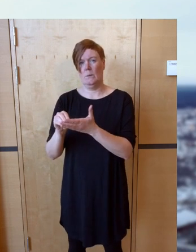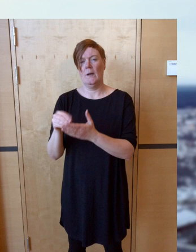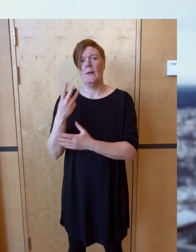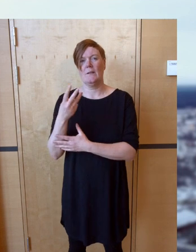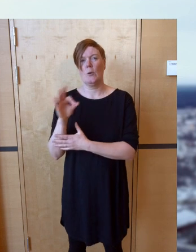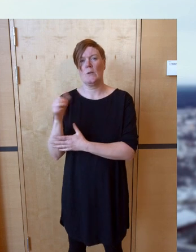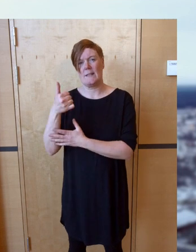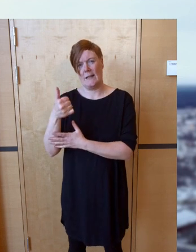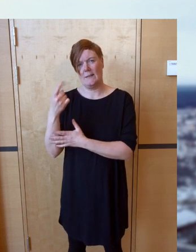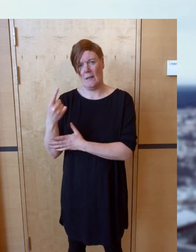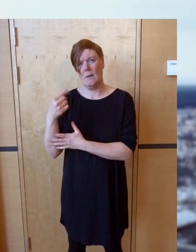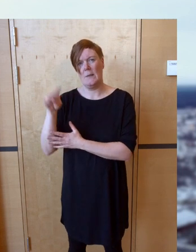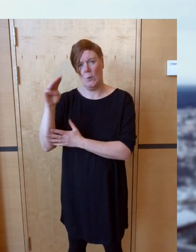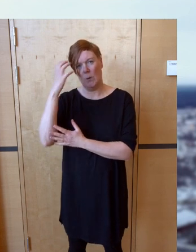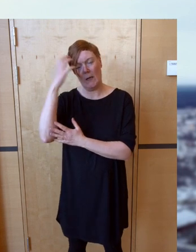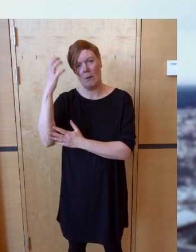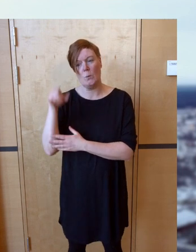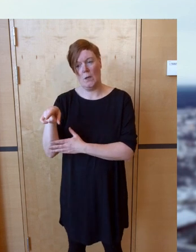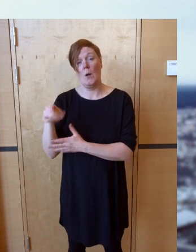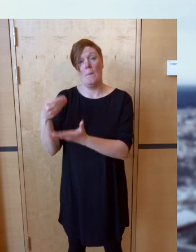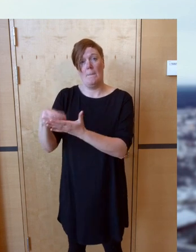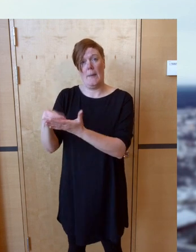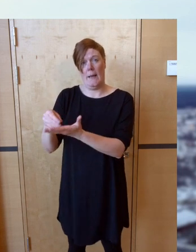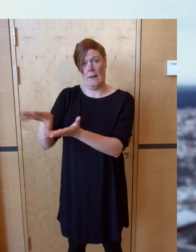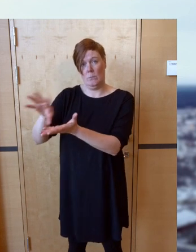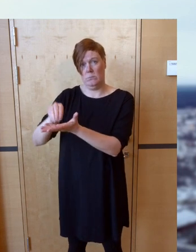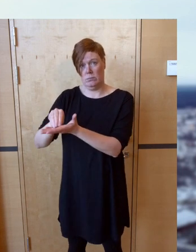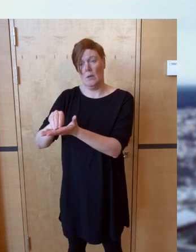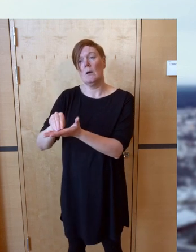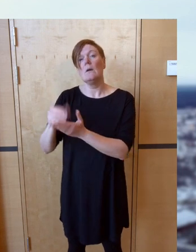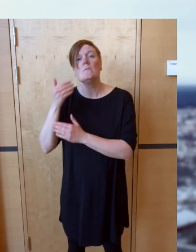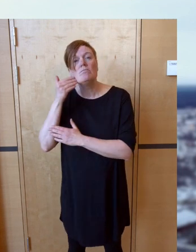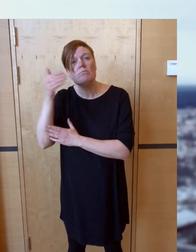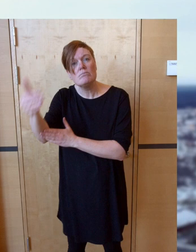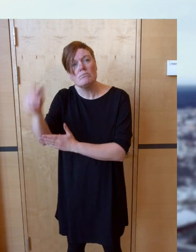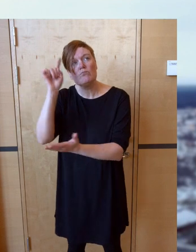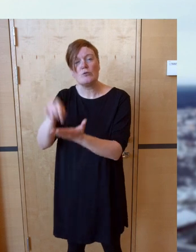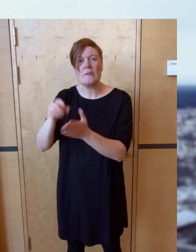Och det här är ju pengar som vi i framtiden kan använda till investeringar vad gäller